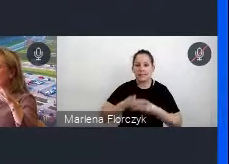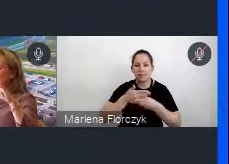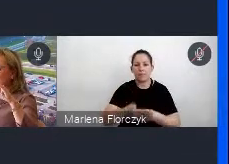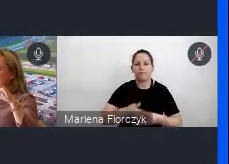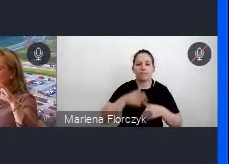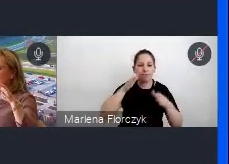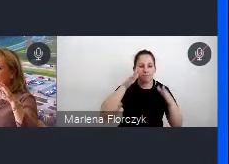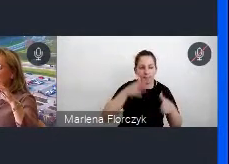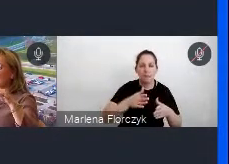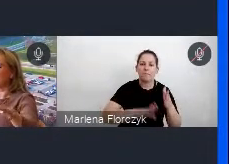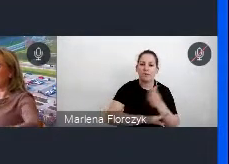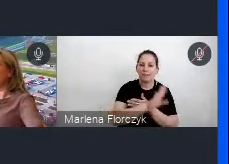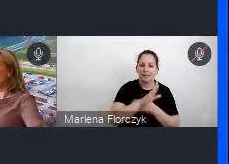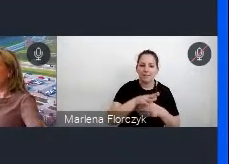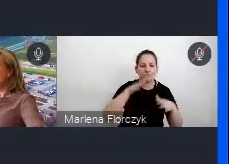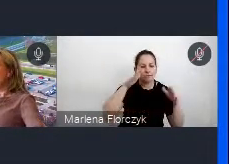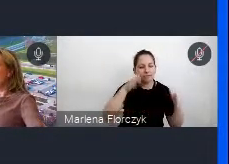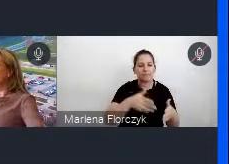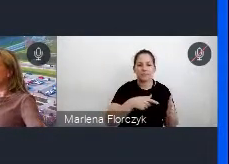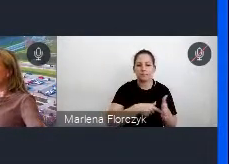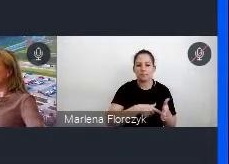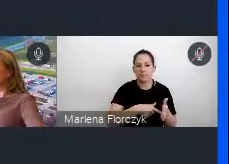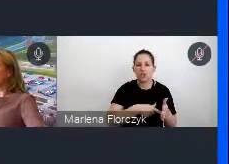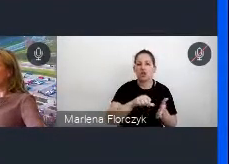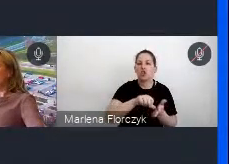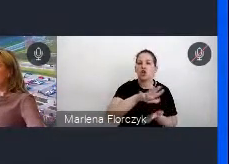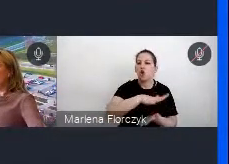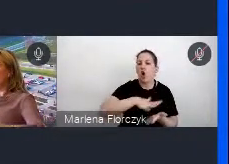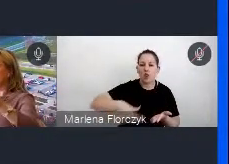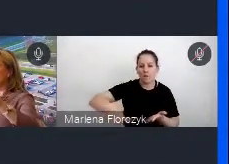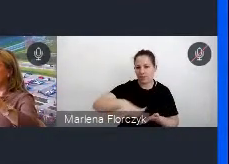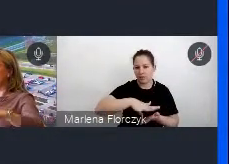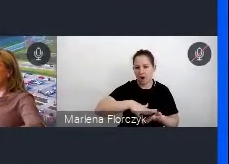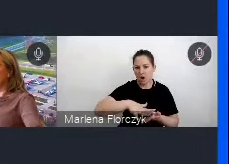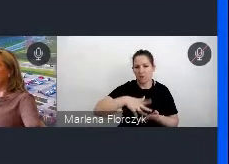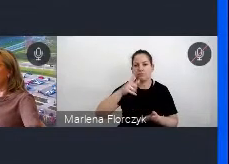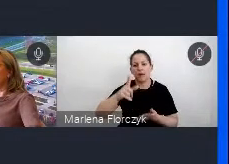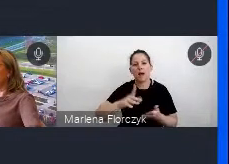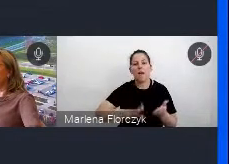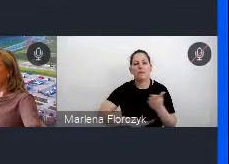i do przedstawienia tego obszaru Środowisko. Przedstawiam wizję,